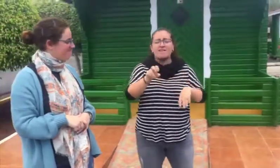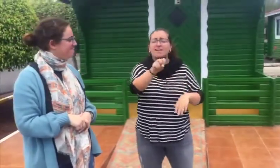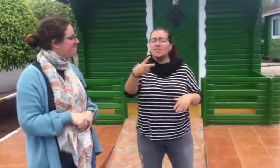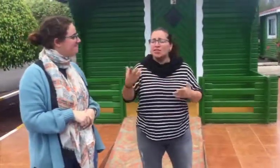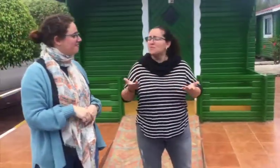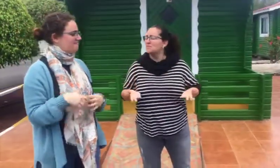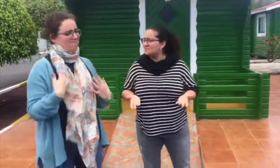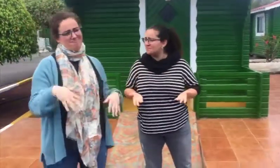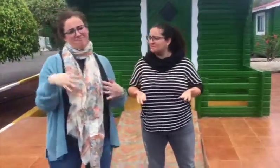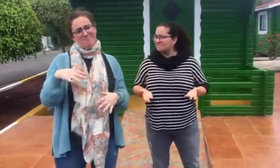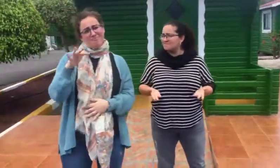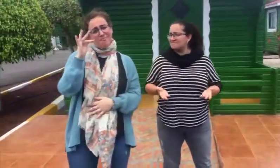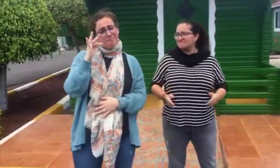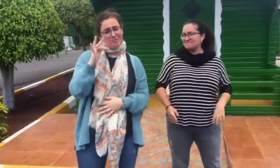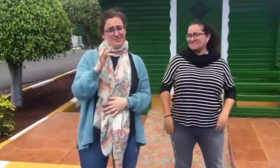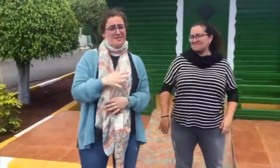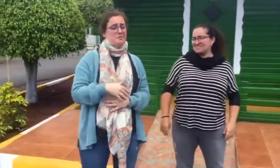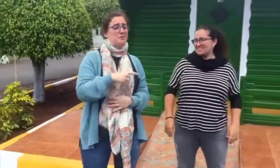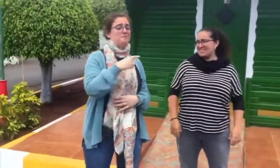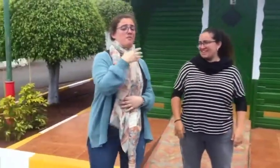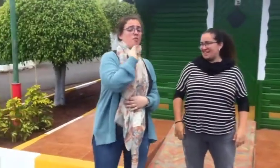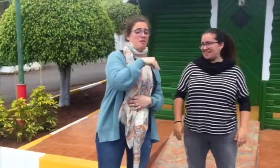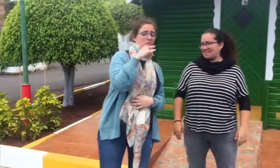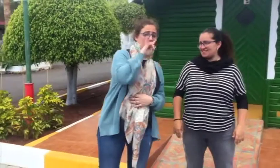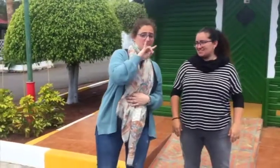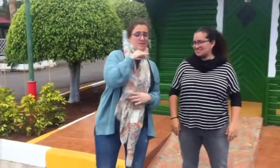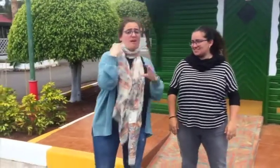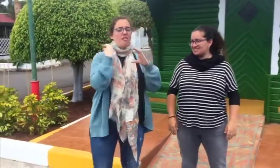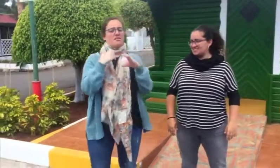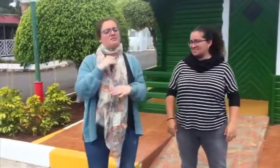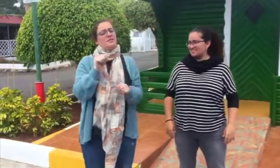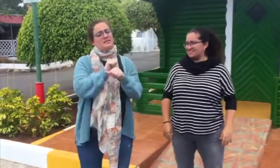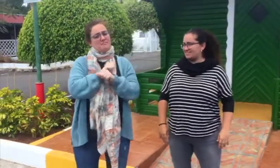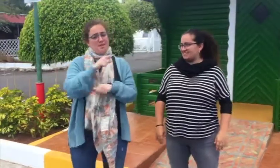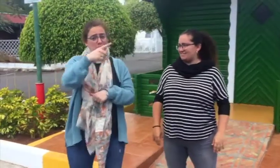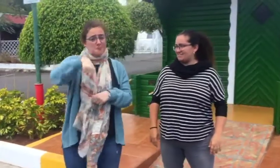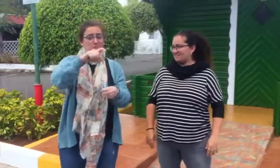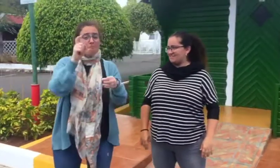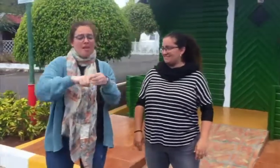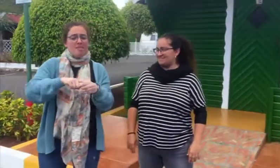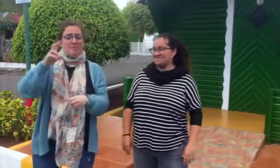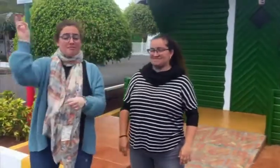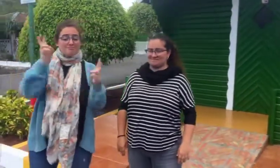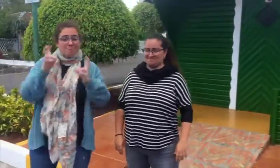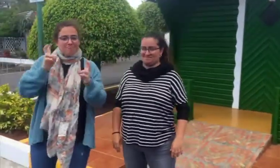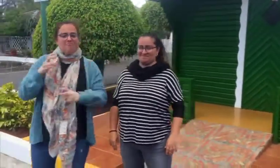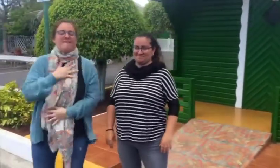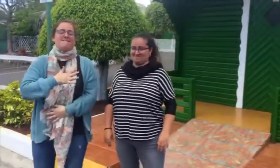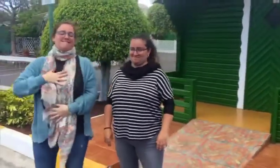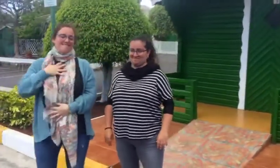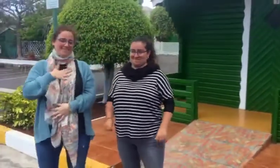¿Cuál es el resultado final? -¡Muy positivo! Tanto CJS-FASICAN como CJS-CNSE, esperamos que las personas participantes quedéis satisfechas.